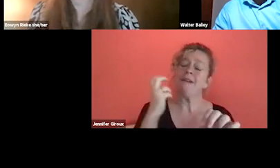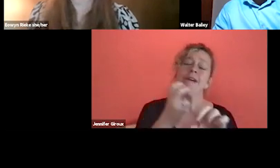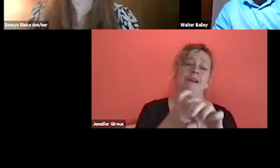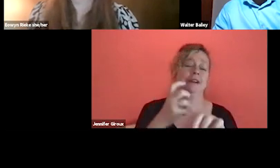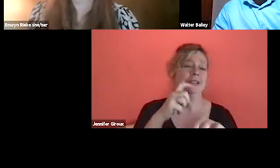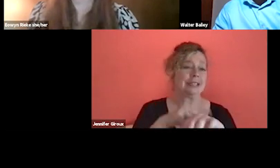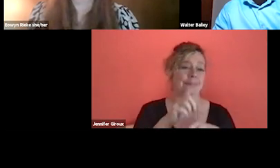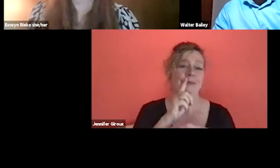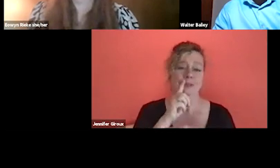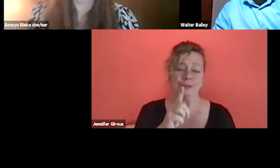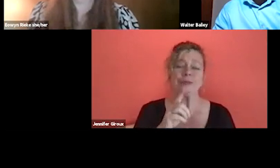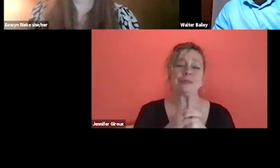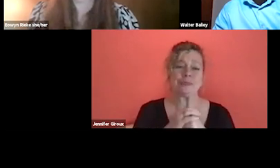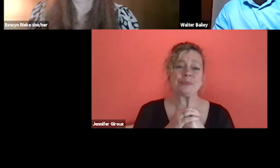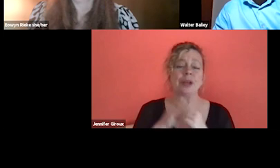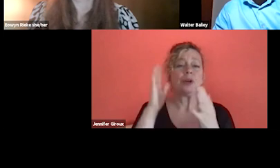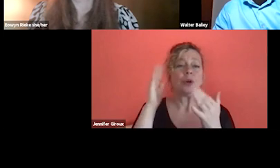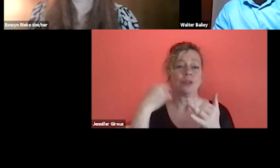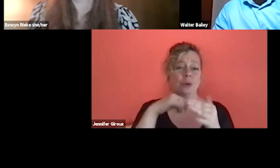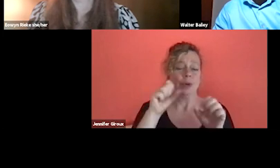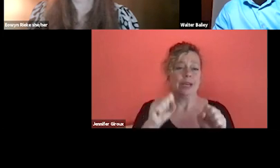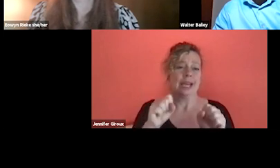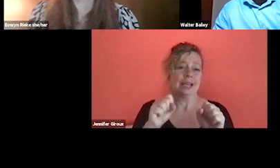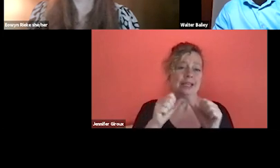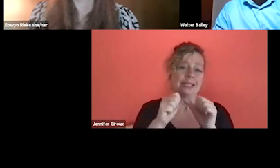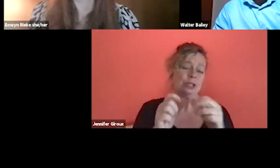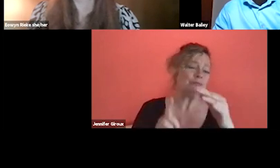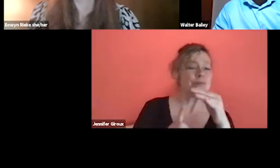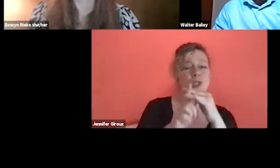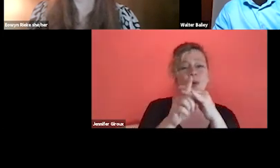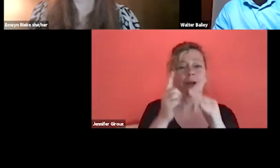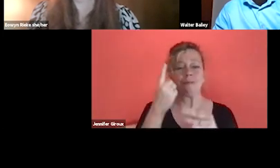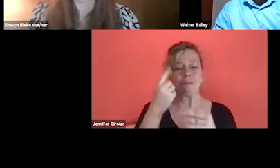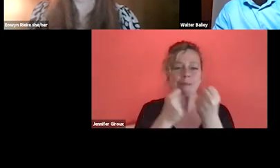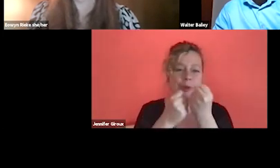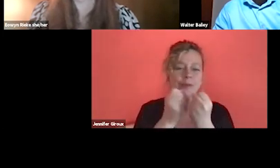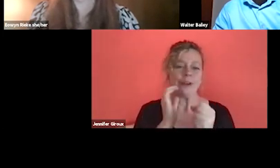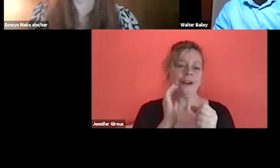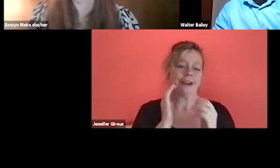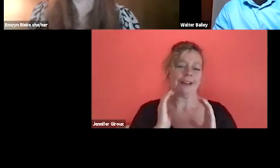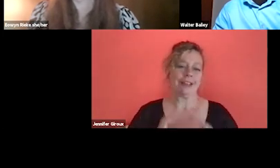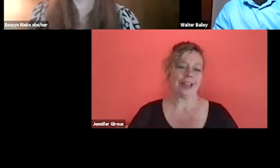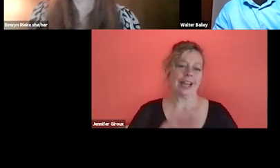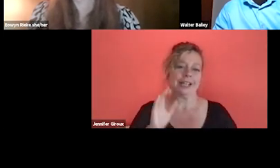y, con suerte, podemos seguir presentándonos para nuestros clientes y mostrarles el amor, el respeto y la conexión que se merecen.